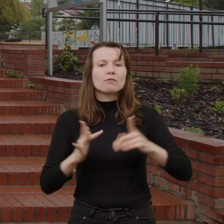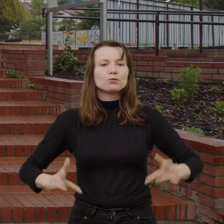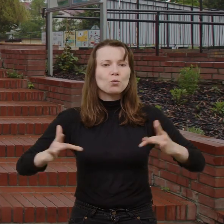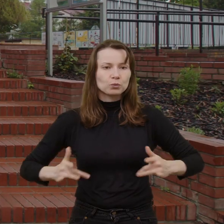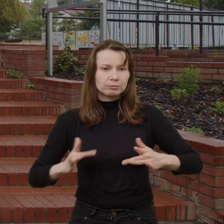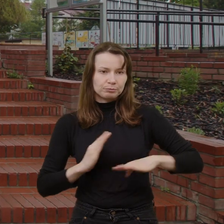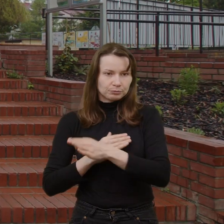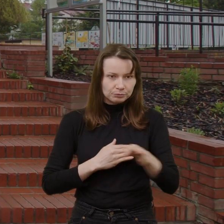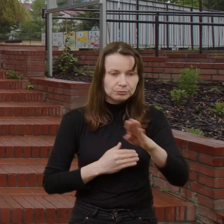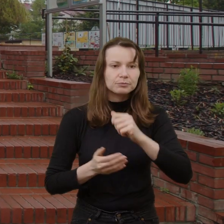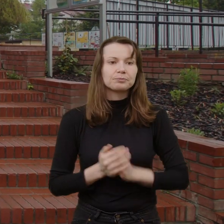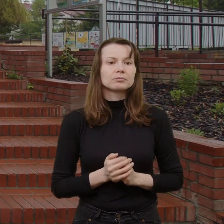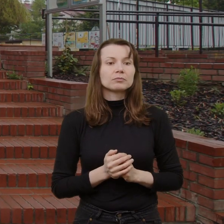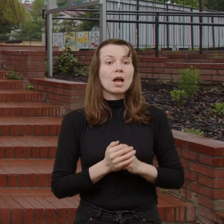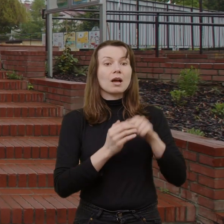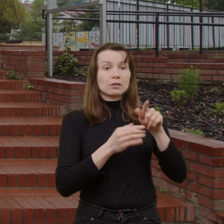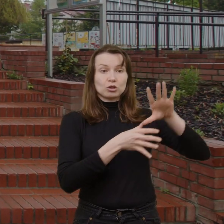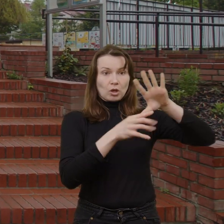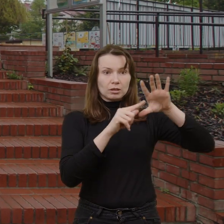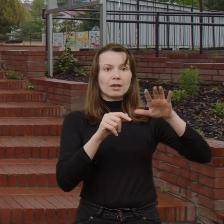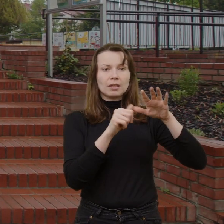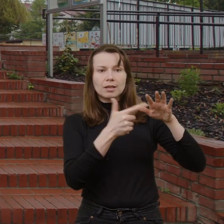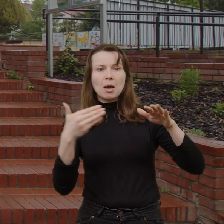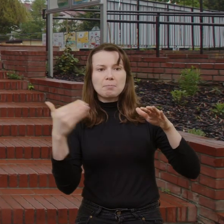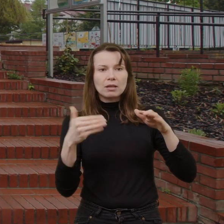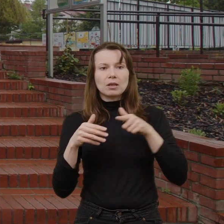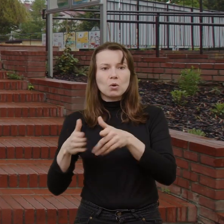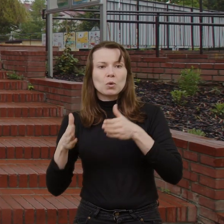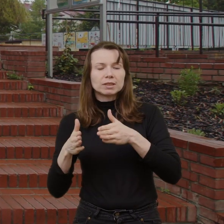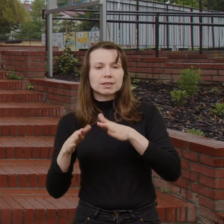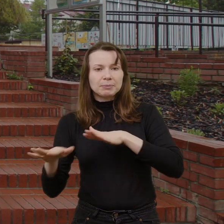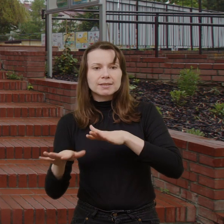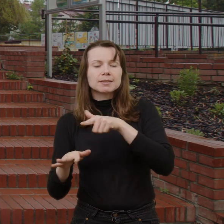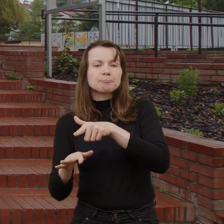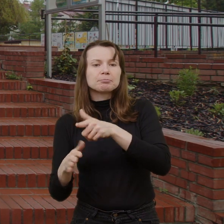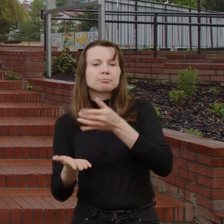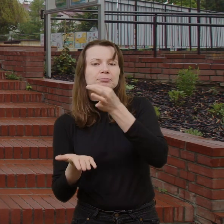Przy okazji, parkowanie aut prywatnych tutaj to zwykle jest wyzwanie, dlatego, że mamy wielu sąsiadów.